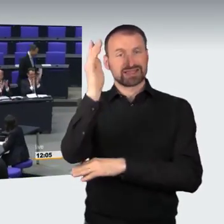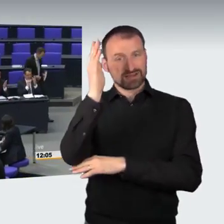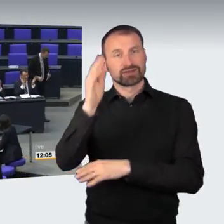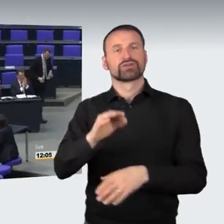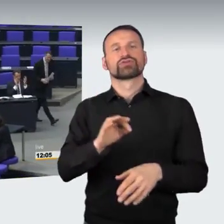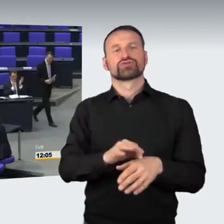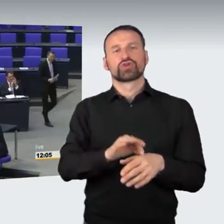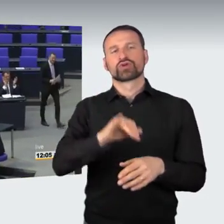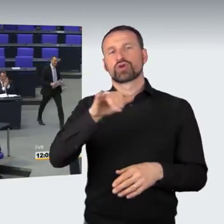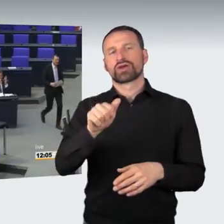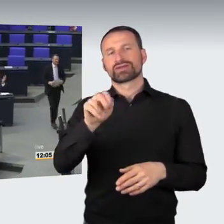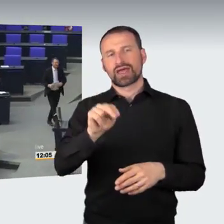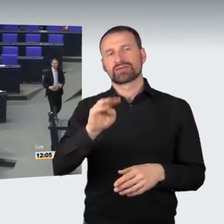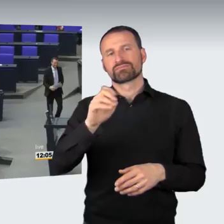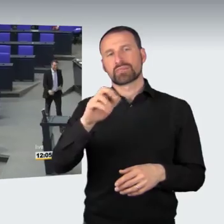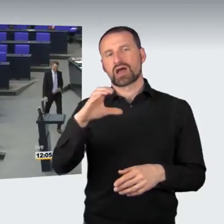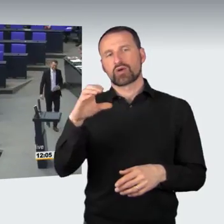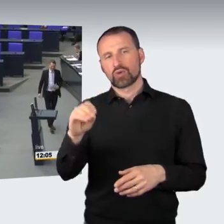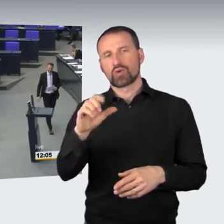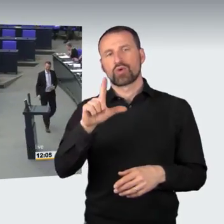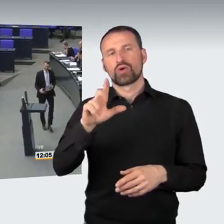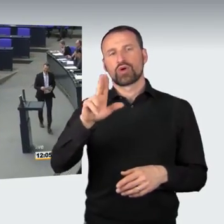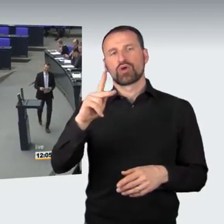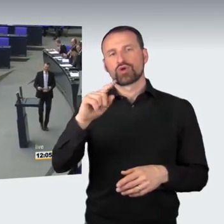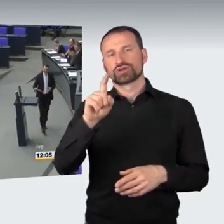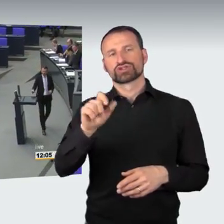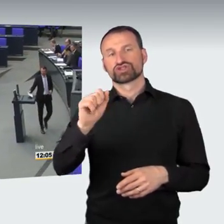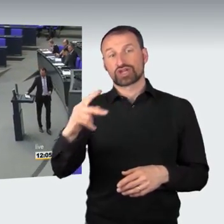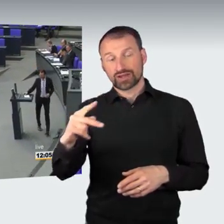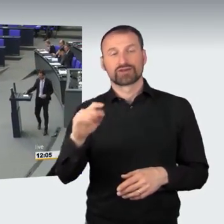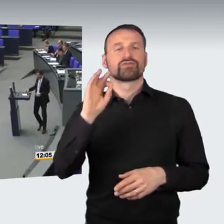(Applaus)